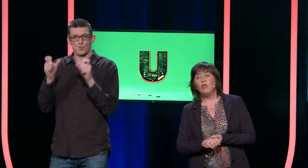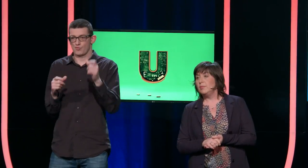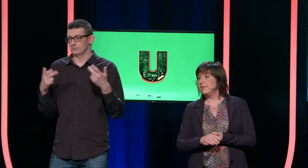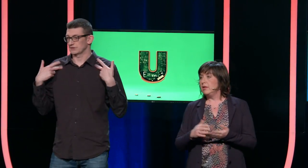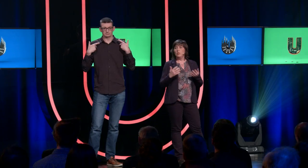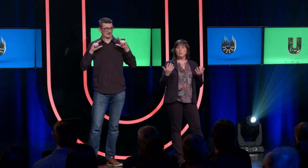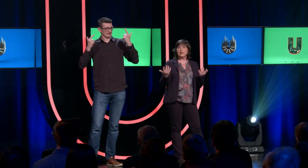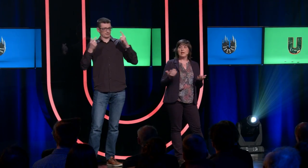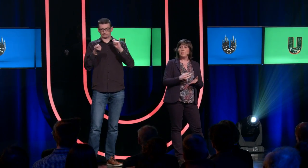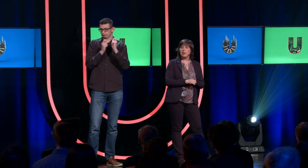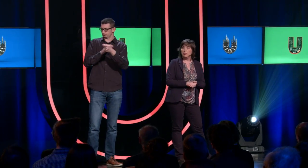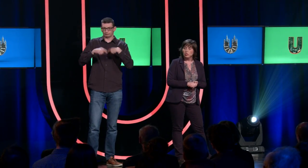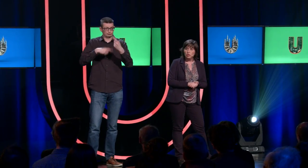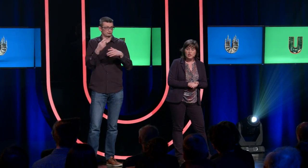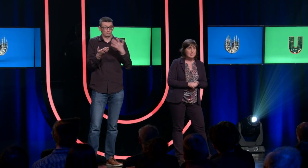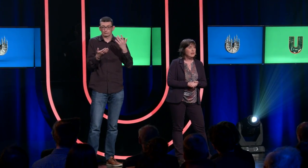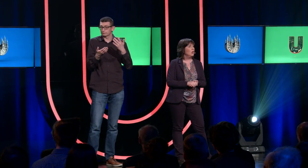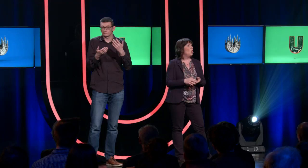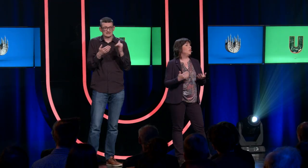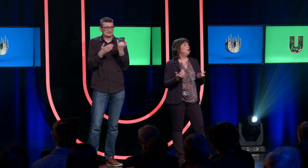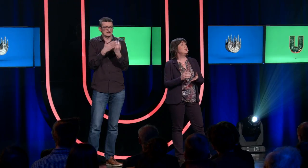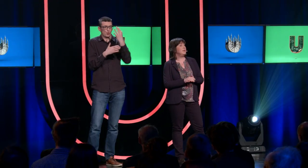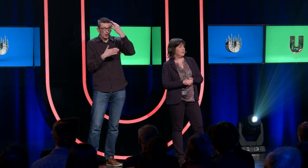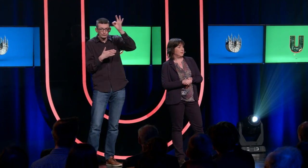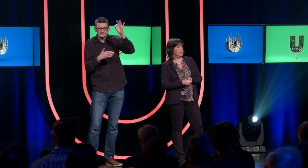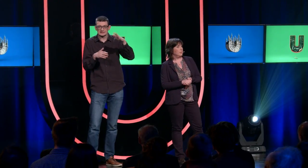of nieuwe maatschappelijke evoluties of nieuwe ziektes.